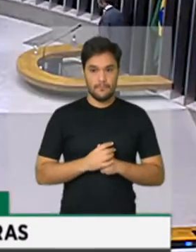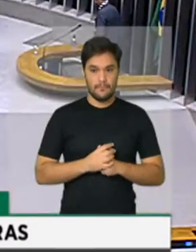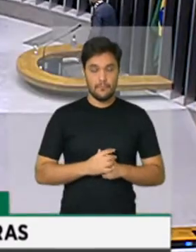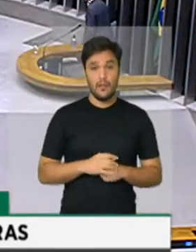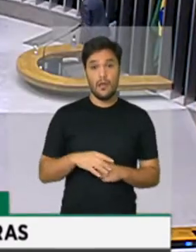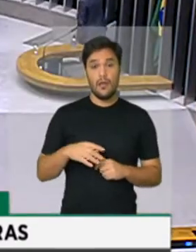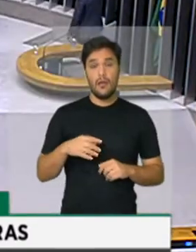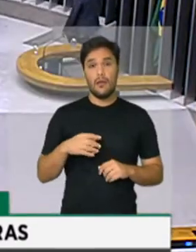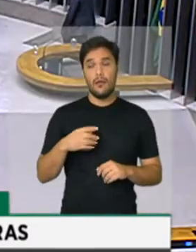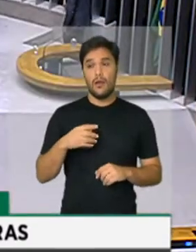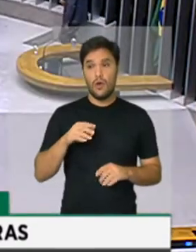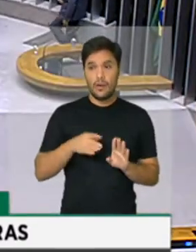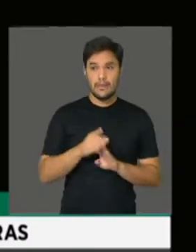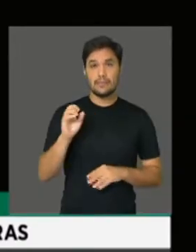ENERGIA E SE CALCULA QUE CHEGA